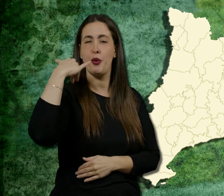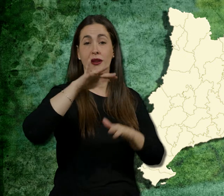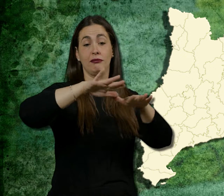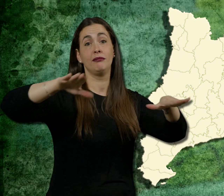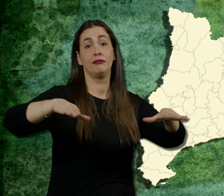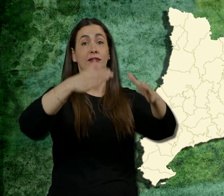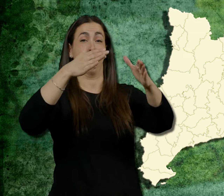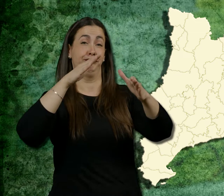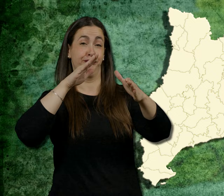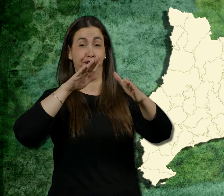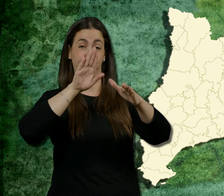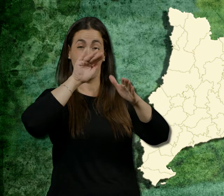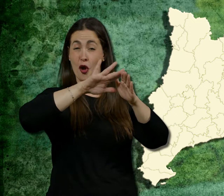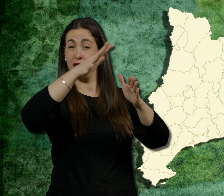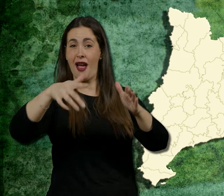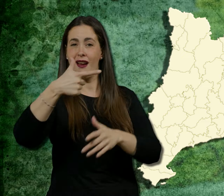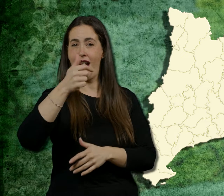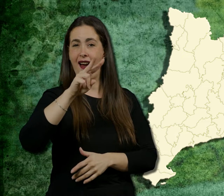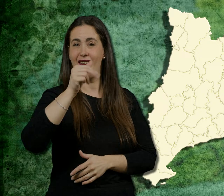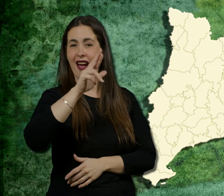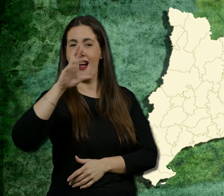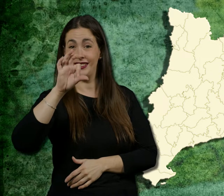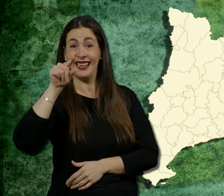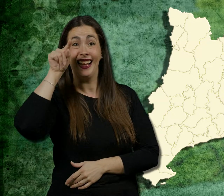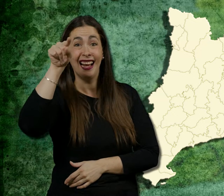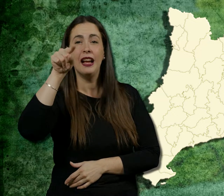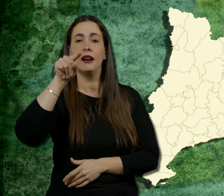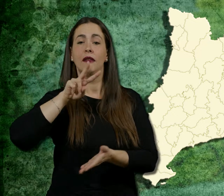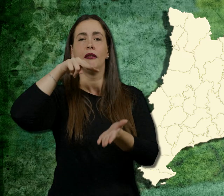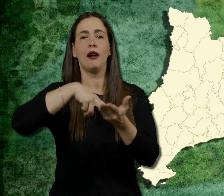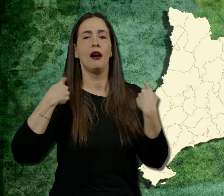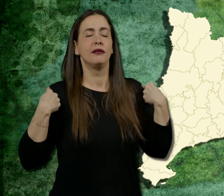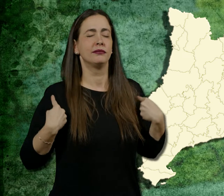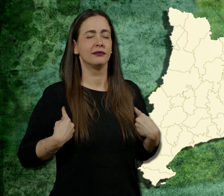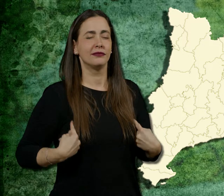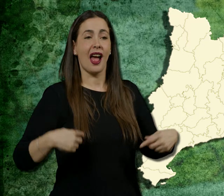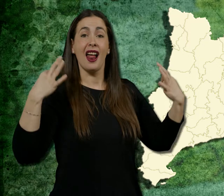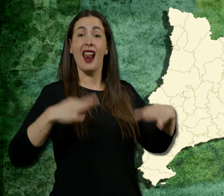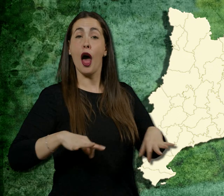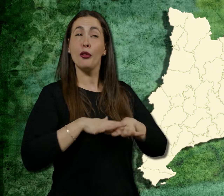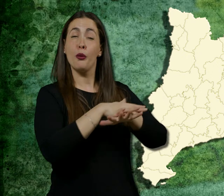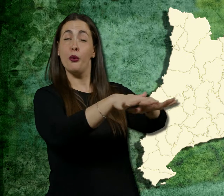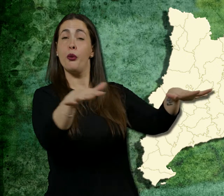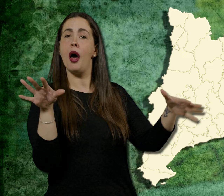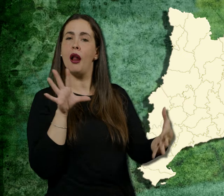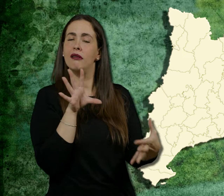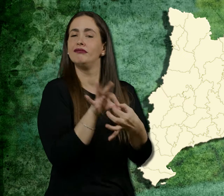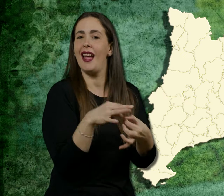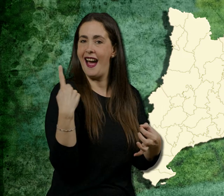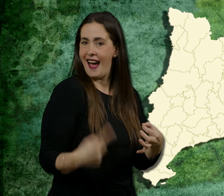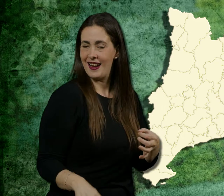amb la natura que proporciona la proximitat amb el massís de les Gavarres.